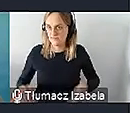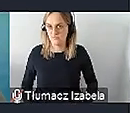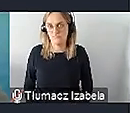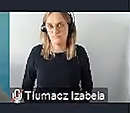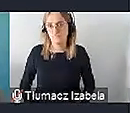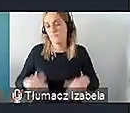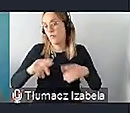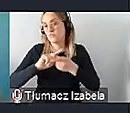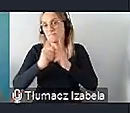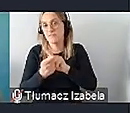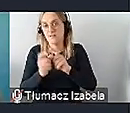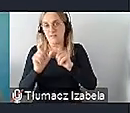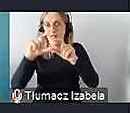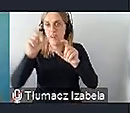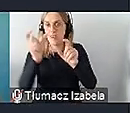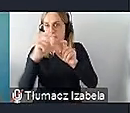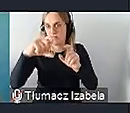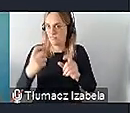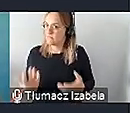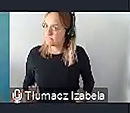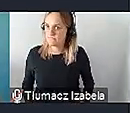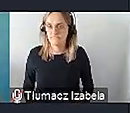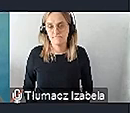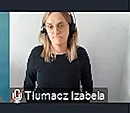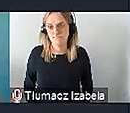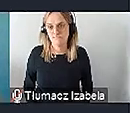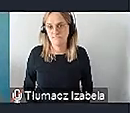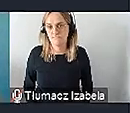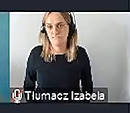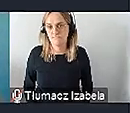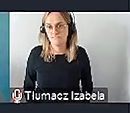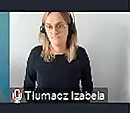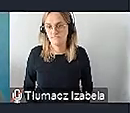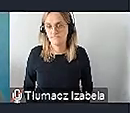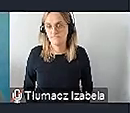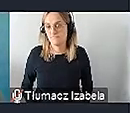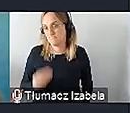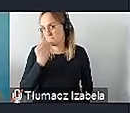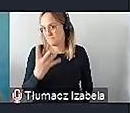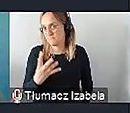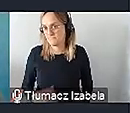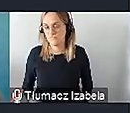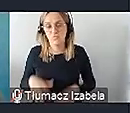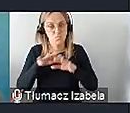może zmiana puzzla, czyli zmiana elementów". Ekstra. Bardzo dużo mają państwo pomysłów.